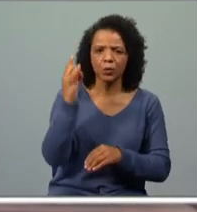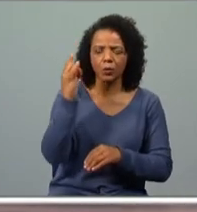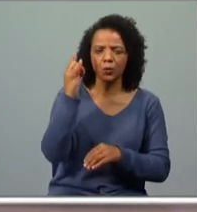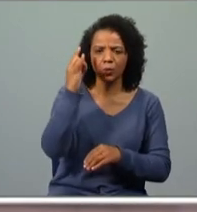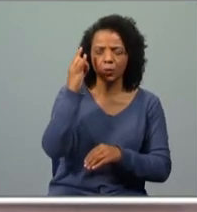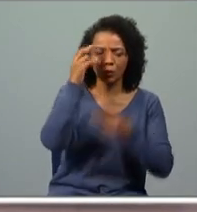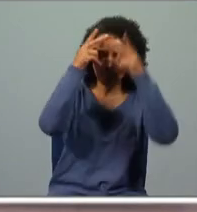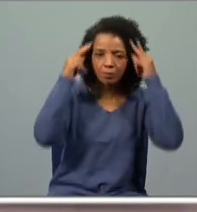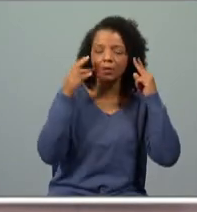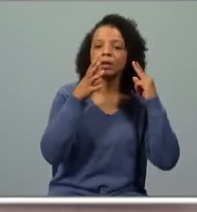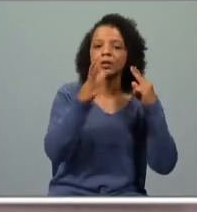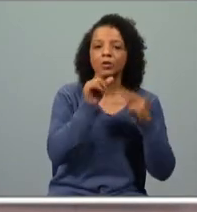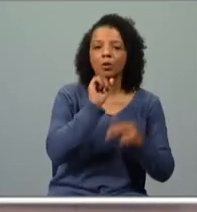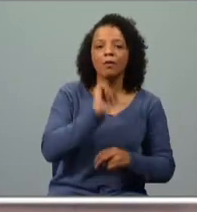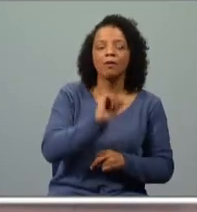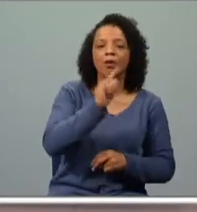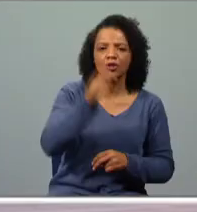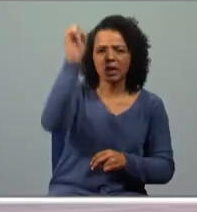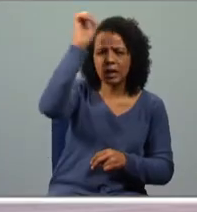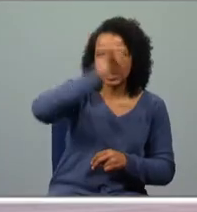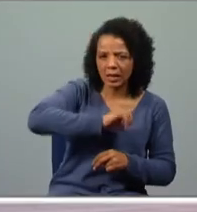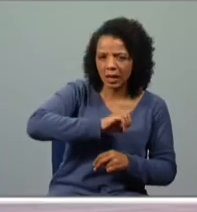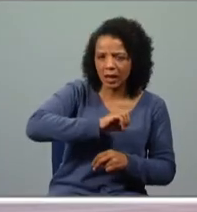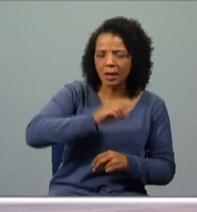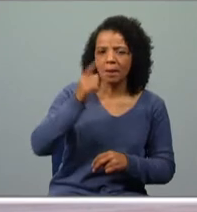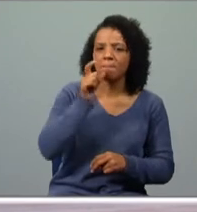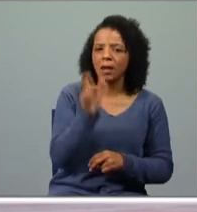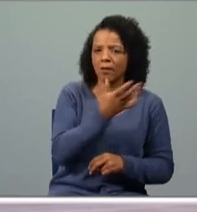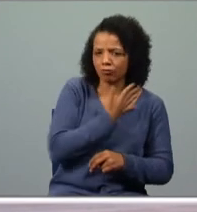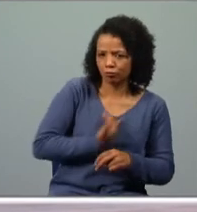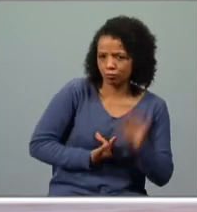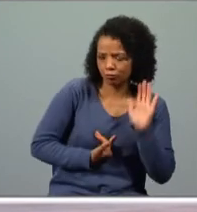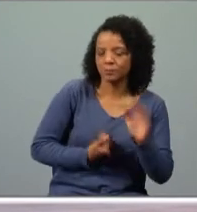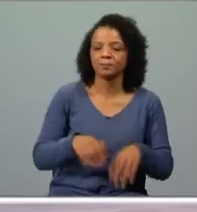bocado o porquê desta confusão toda pronomes indefinidos Vamos então ver um 有點為什麼這一切都亂七八糟不定代詞 所以讓我們看看